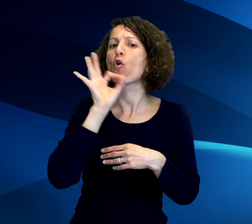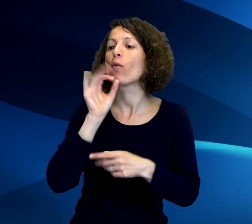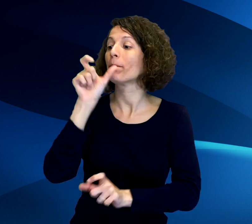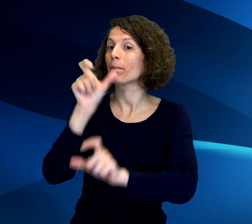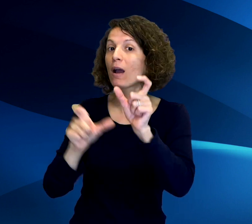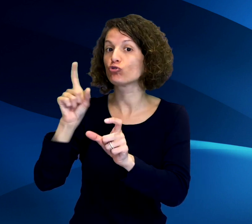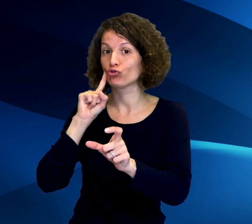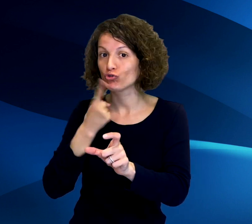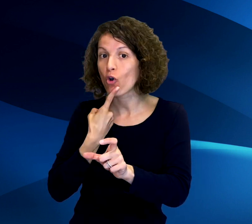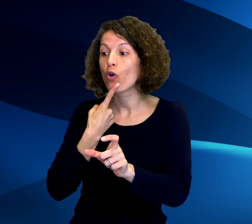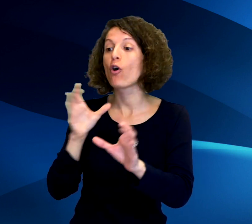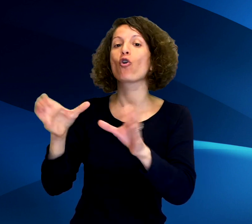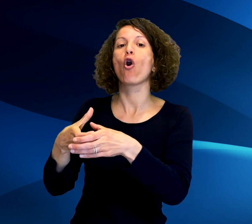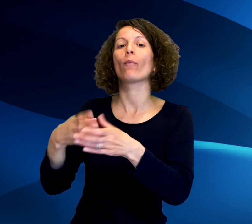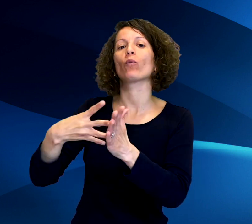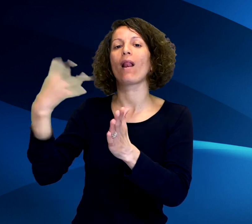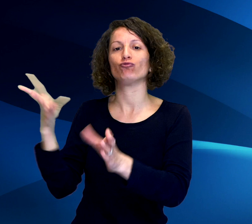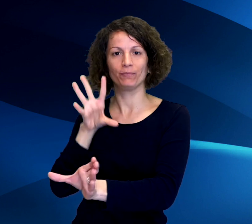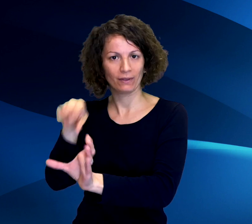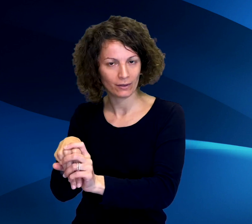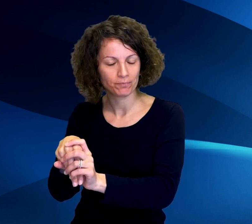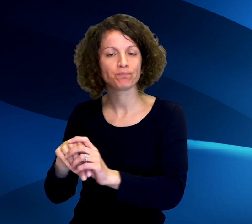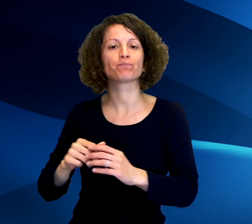o persone sorde appartenenti alla comunità LGBTQIA+.